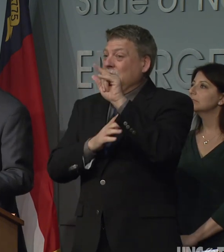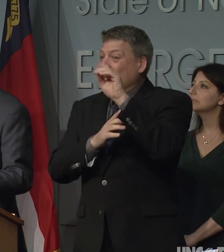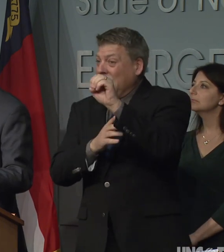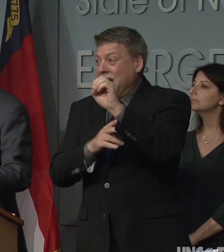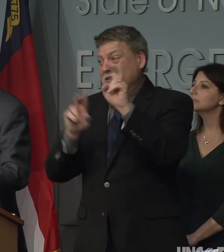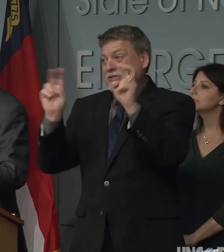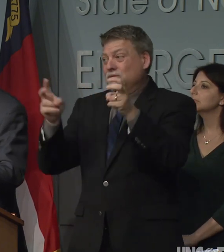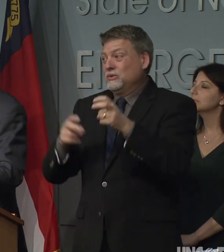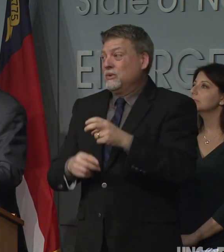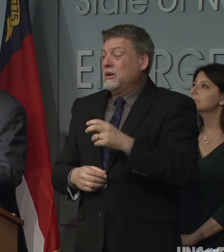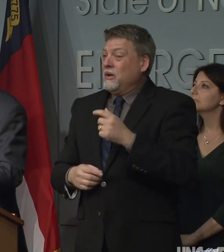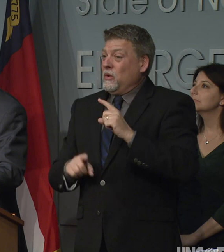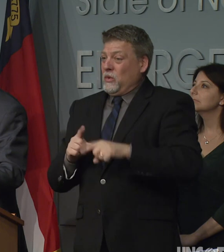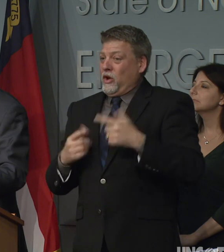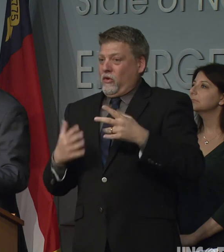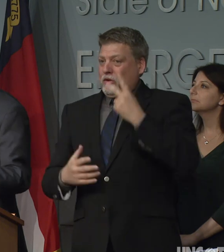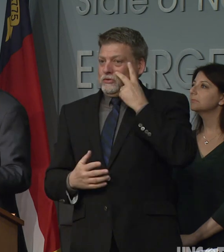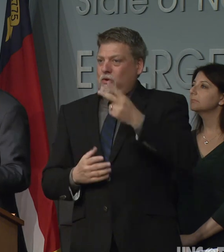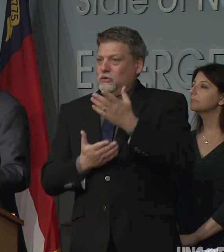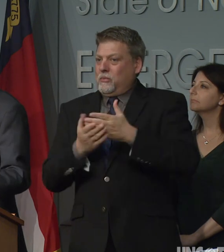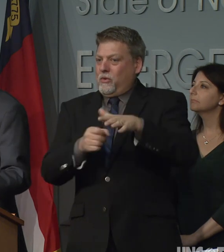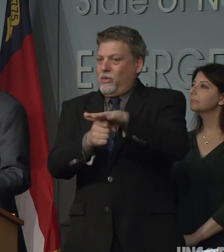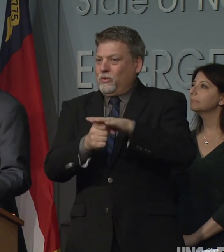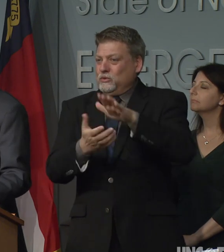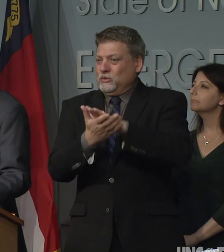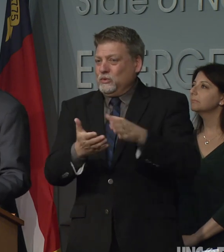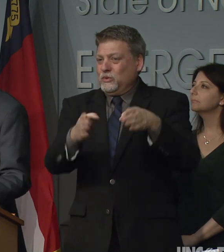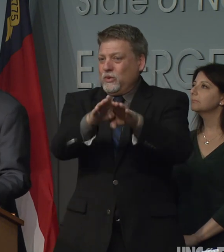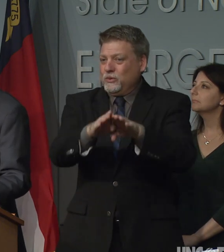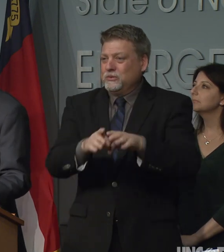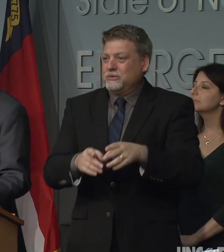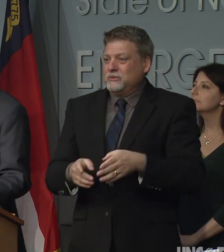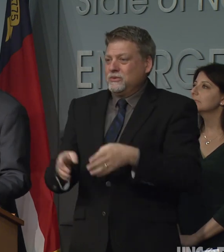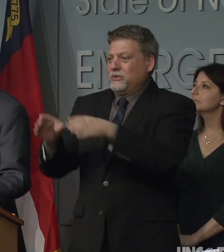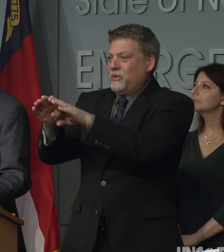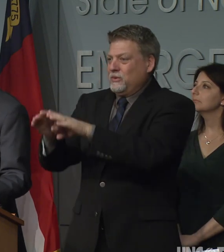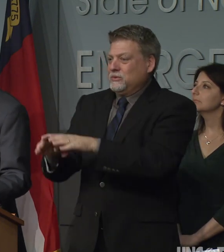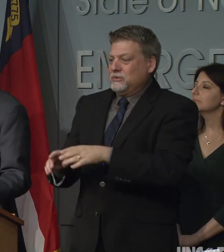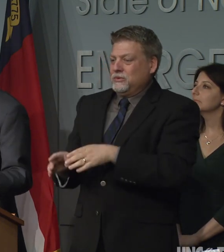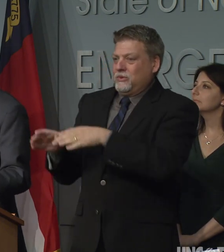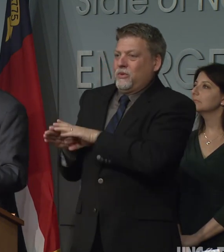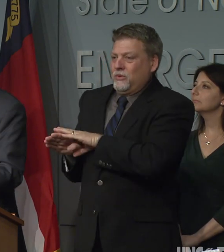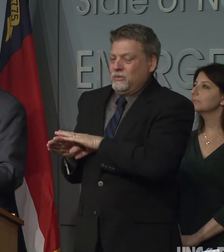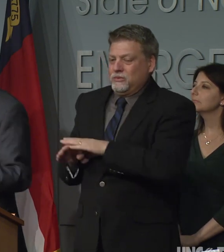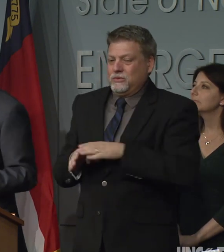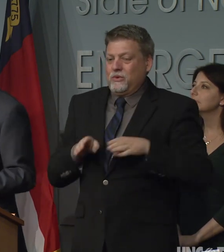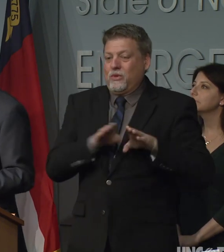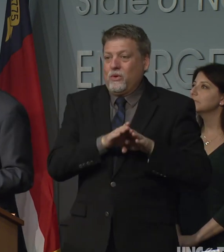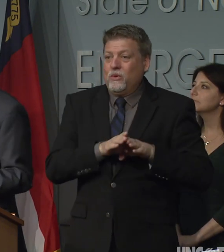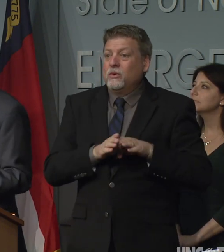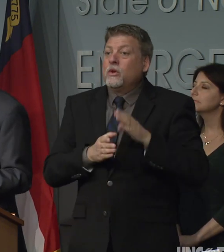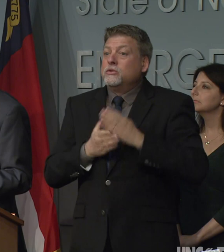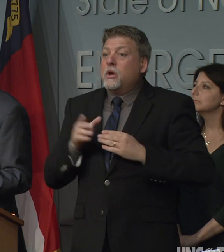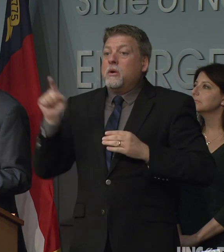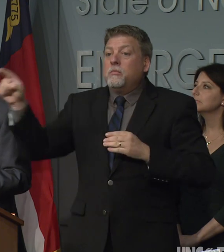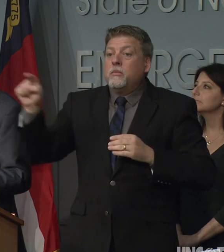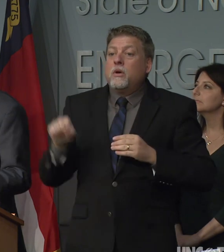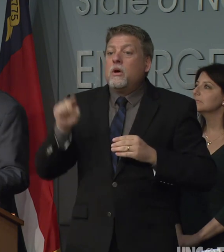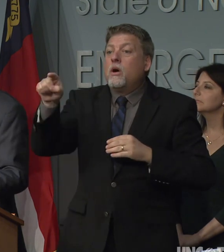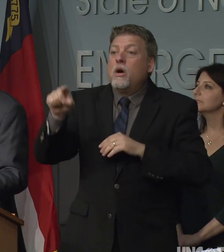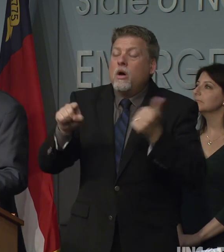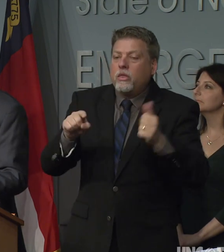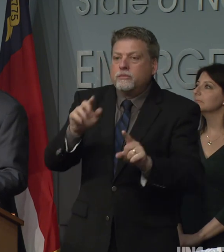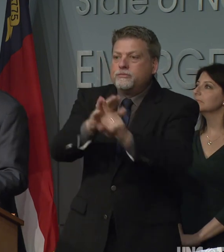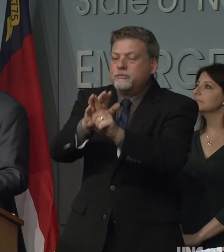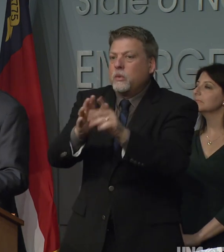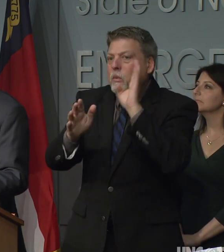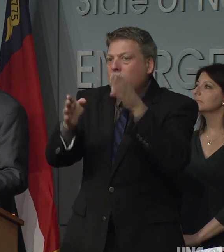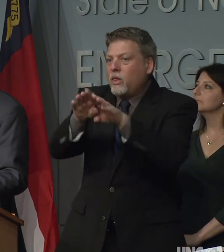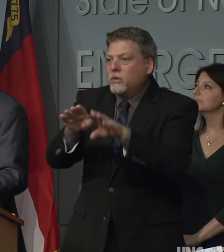Hay escuelas que estaban considerando cerrar y mucha evidencia anecdótica y de que los padres de cien que